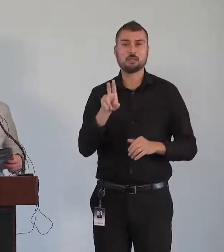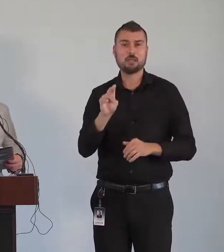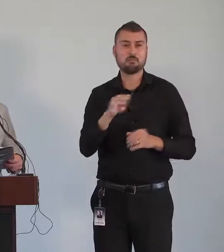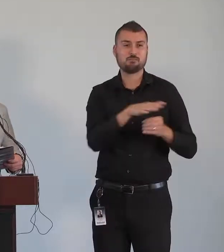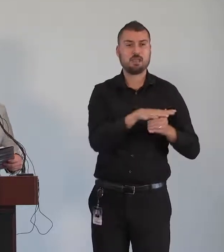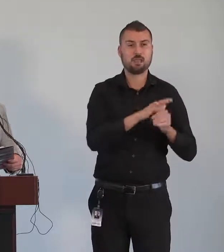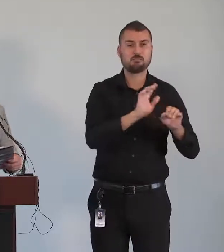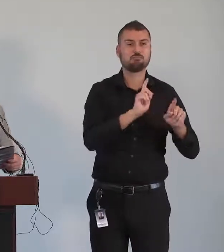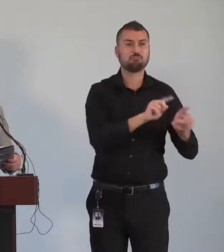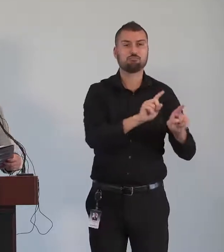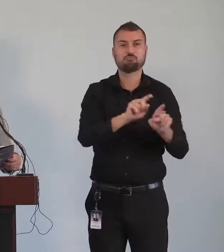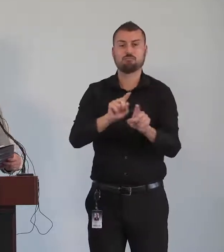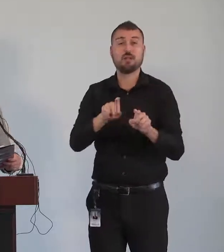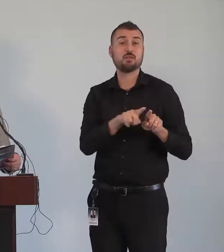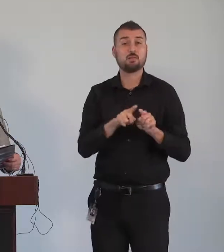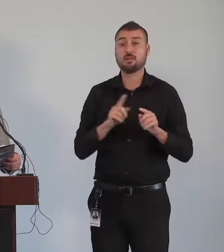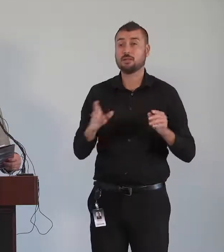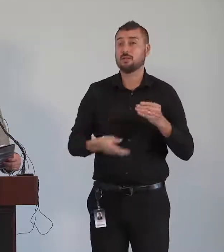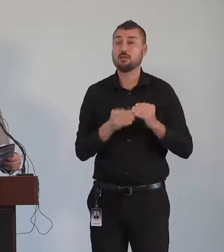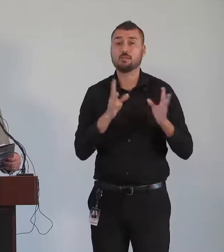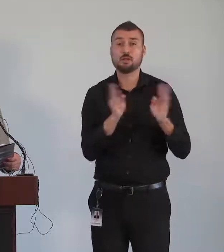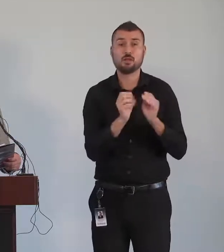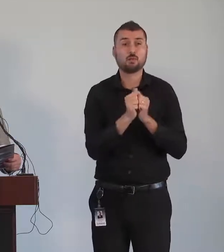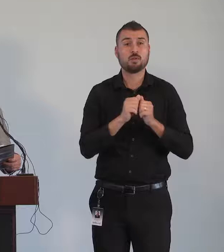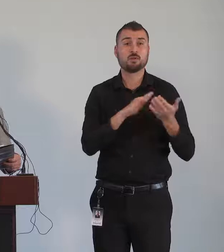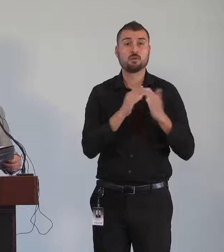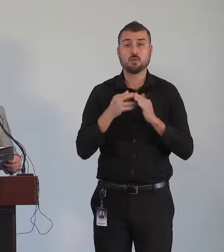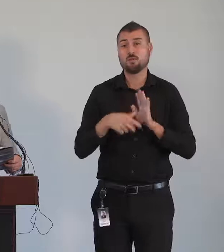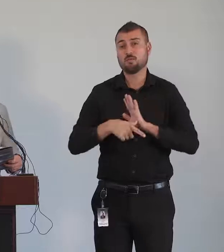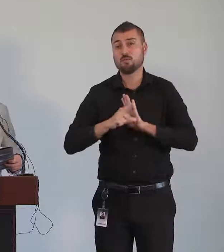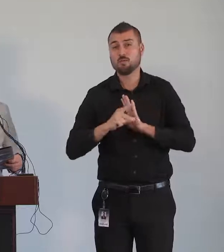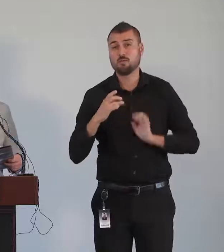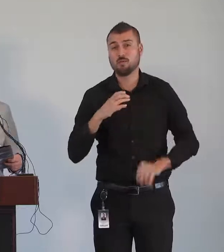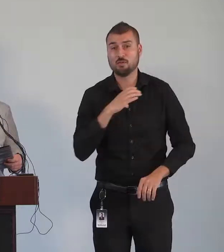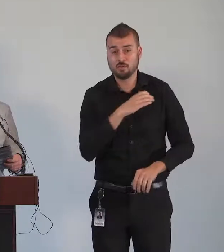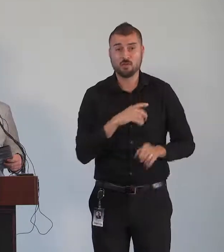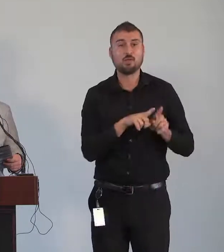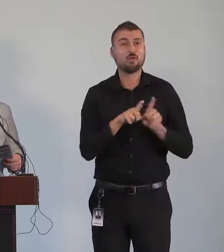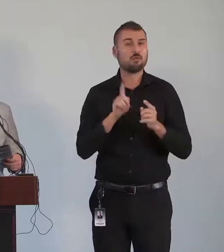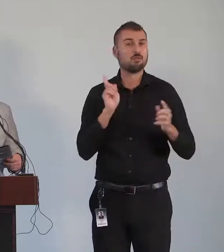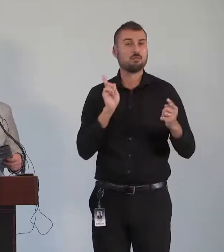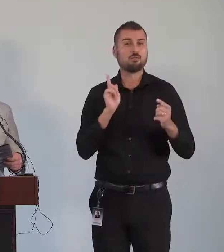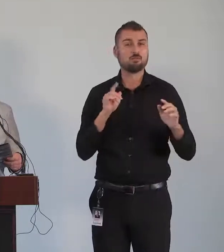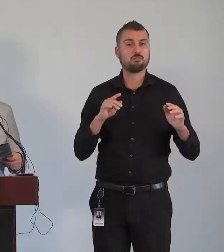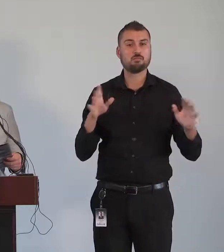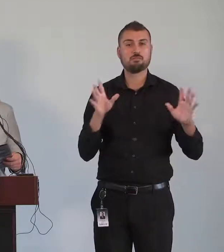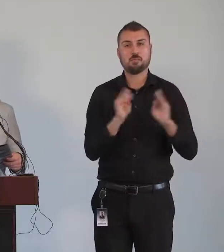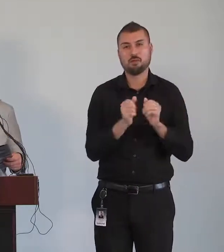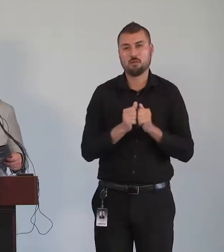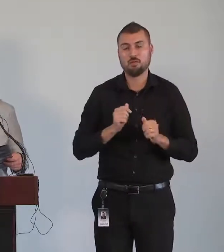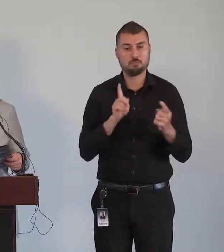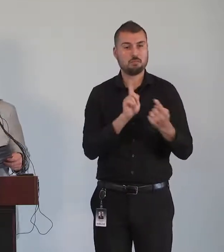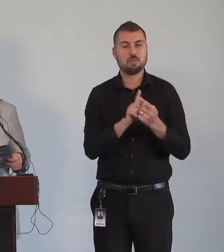tenían reuniones adicionales con el Comité de Revisión de la Comunidad se reunió con nuestro capítulo local de NAACP